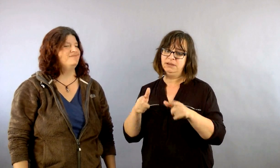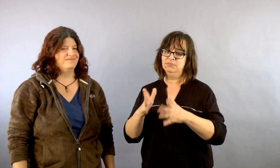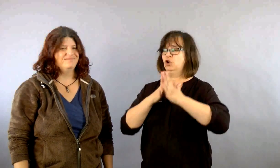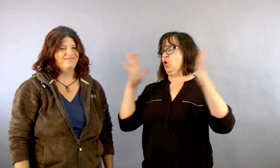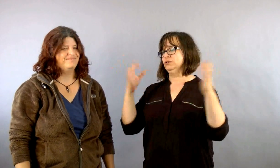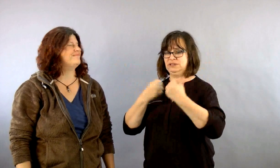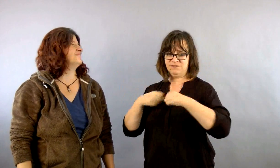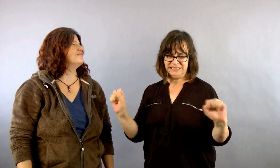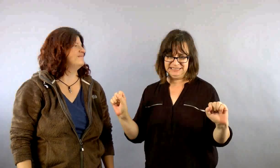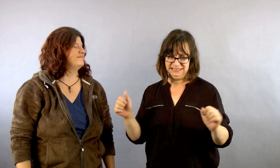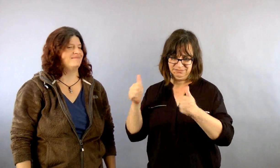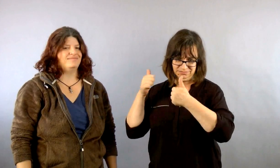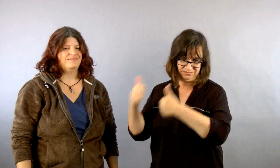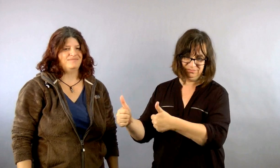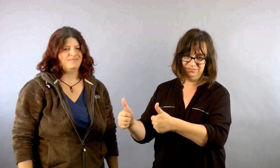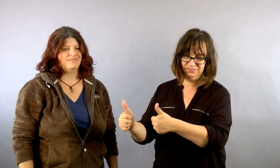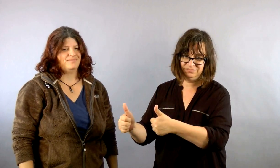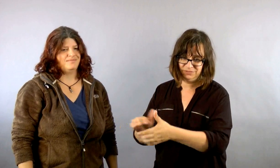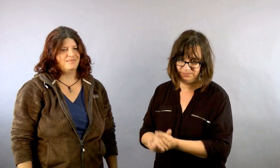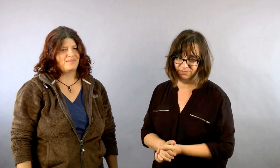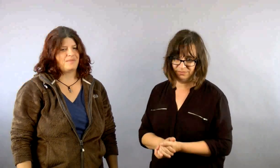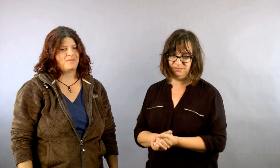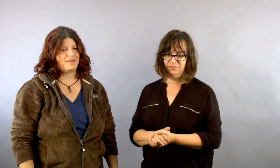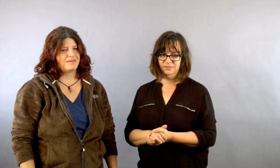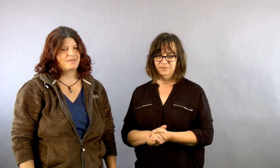Darum gibt es auch ein so großes Fest.